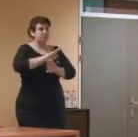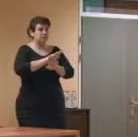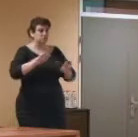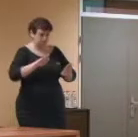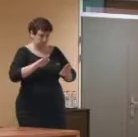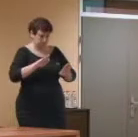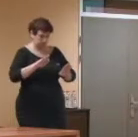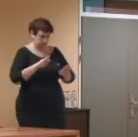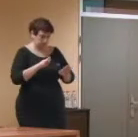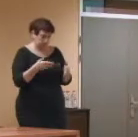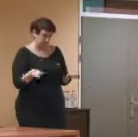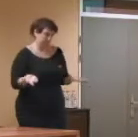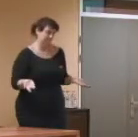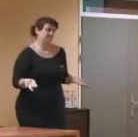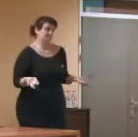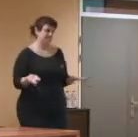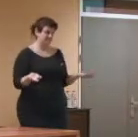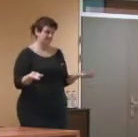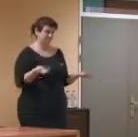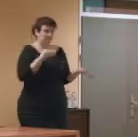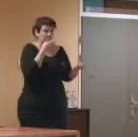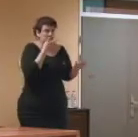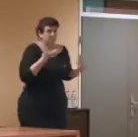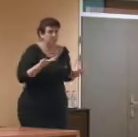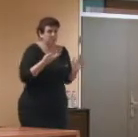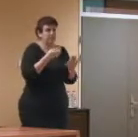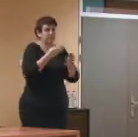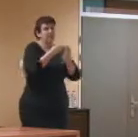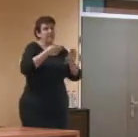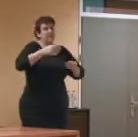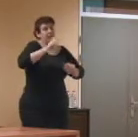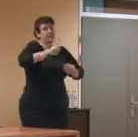para llegar ahí, pero bueno, también a mí me gusta ver el vaso medio